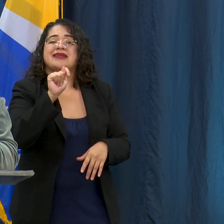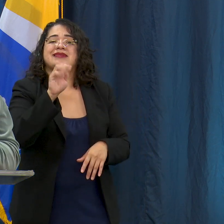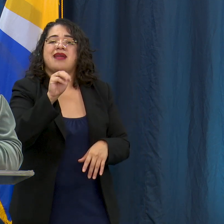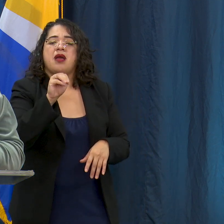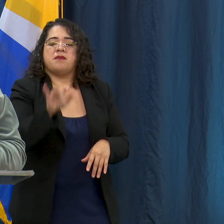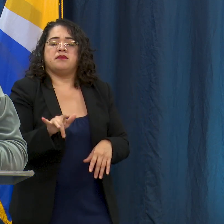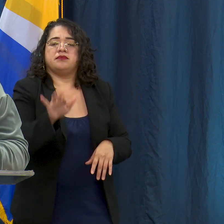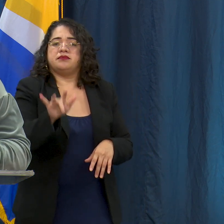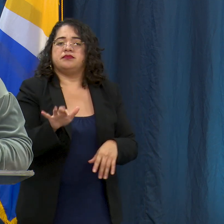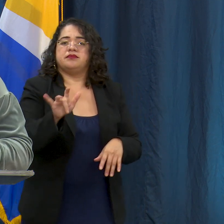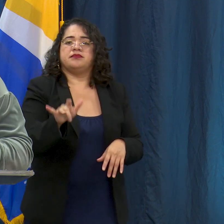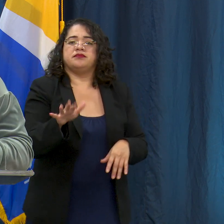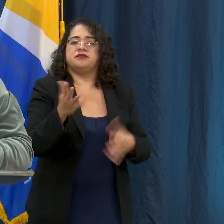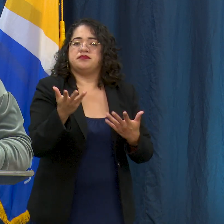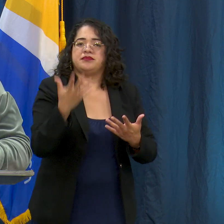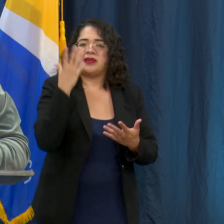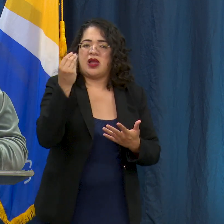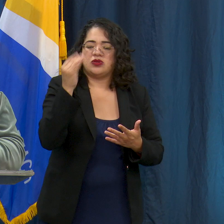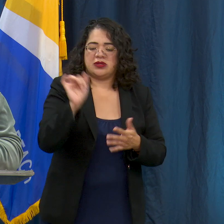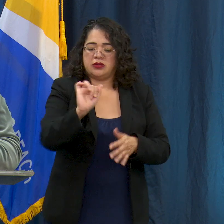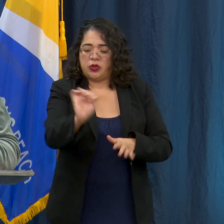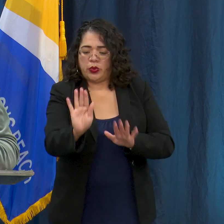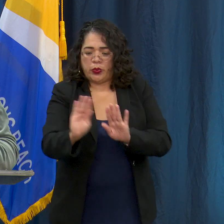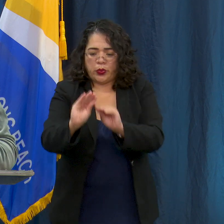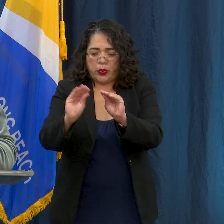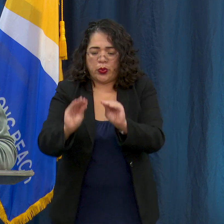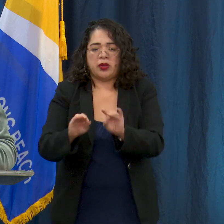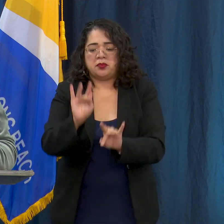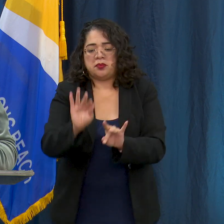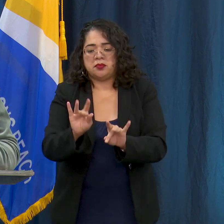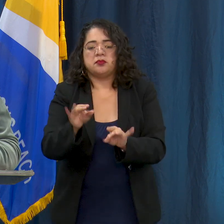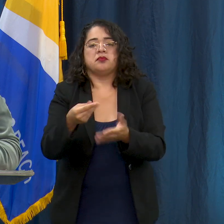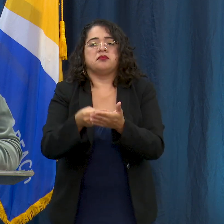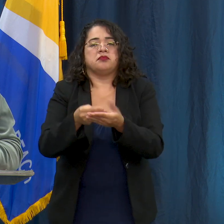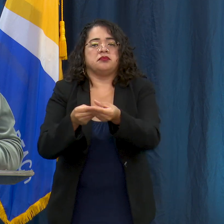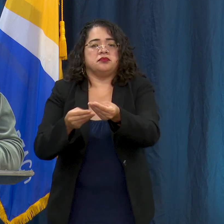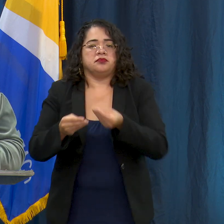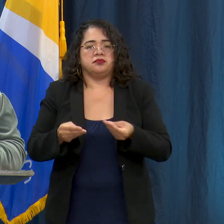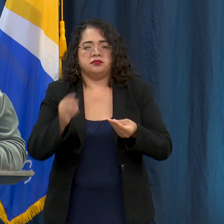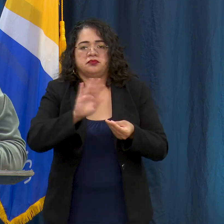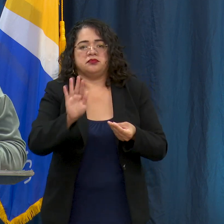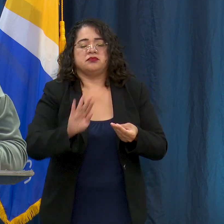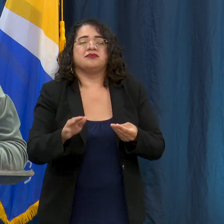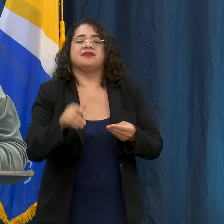wheras Delbanco inventor ARA adentro de tratar de vita la manera de entrar al